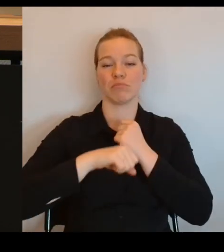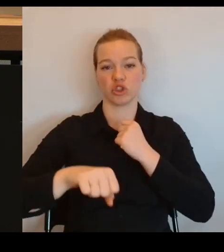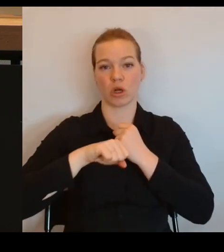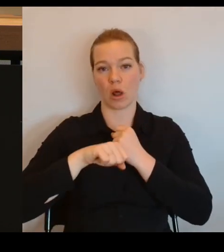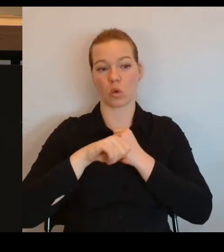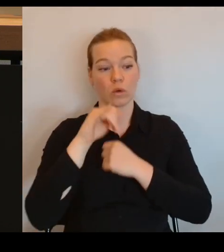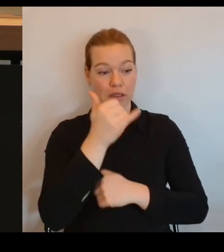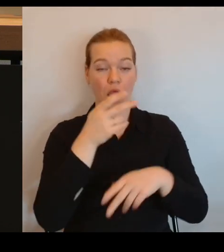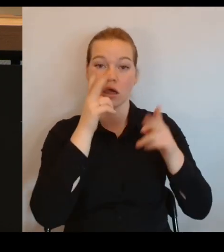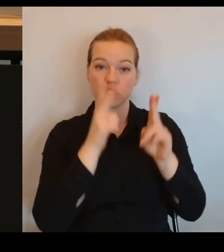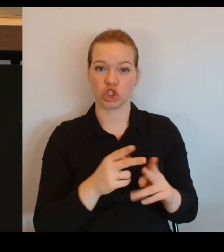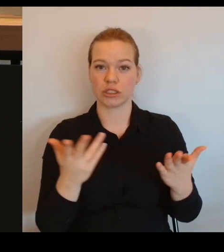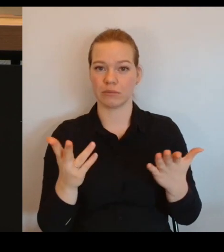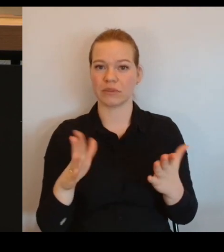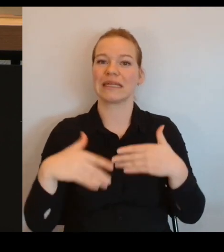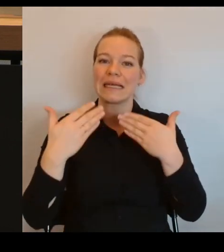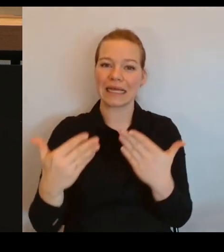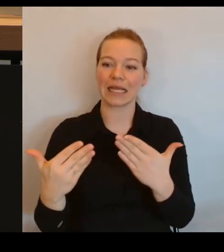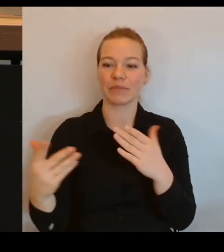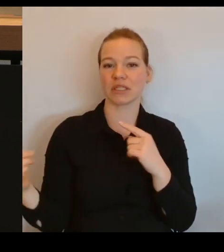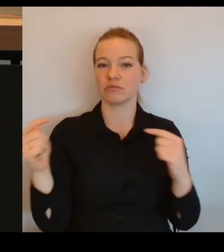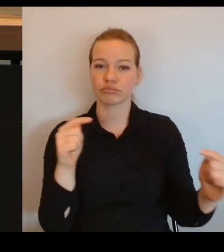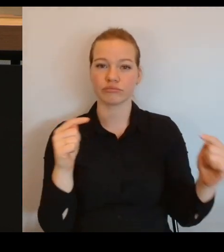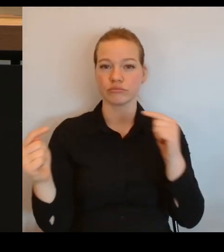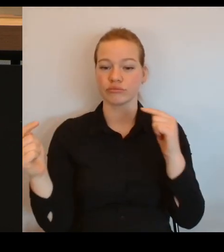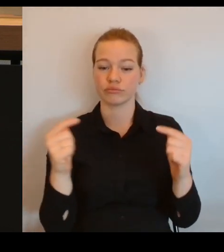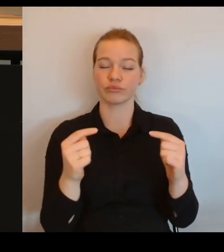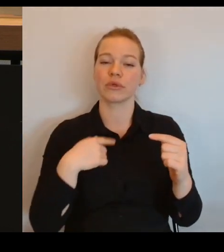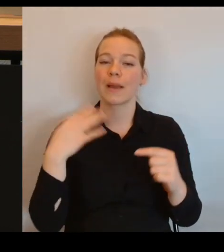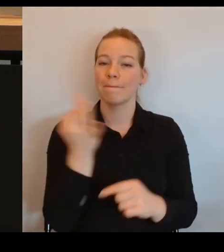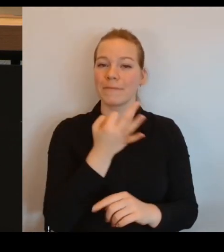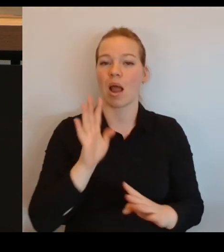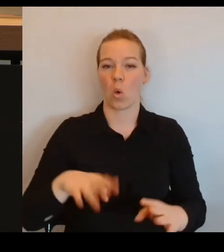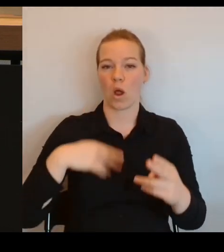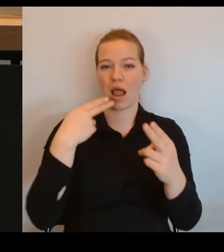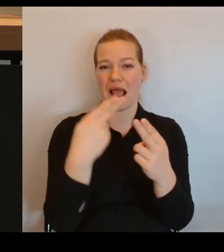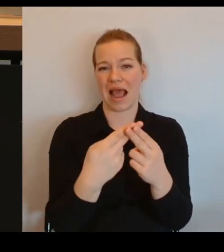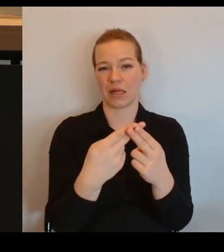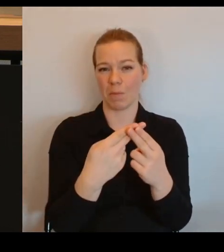Und wir wissen und oder andersrum. Wie Sie wissen, bin ich ein großer